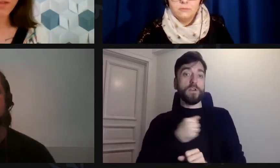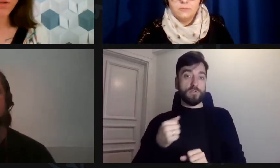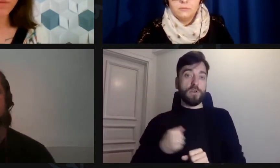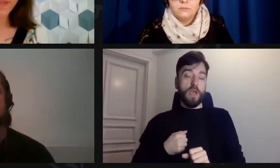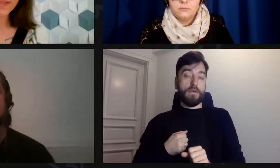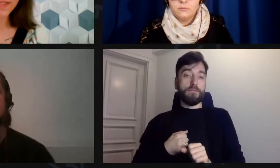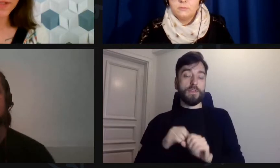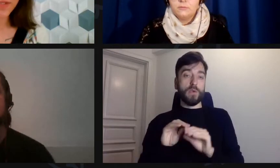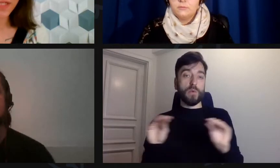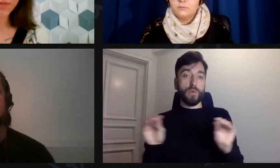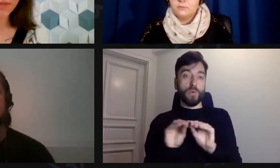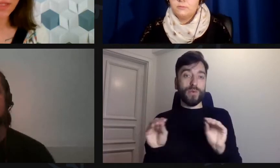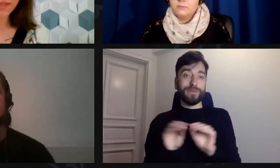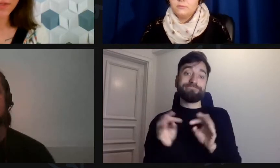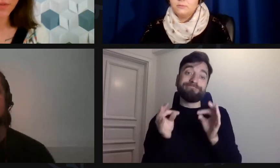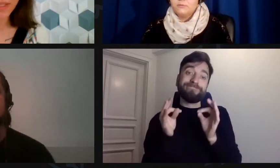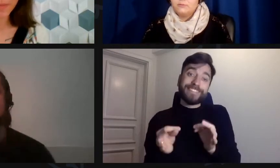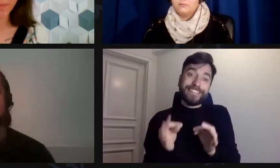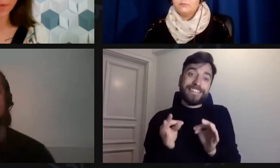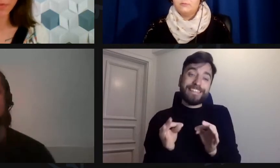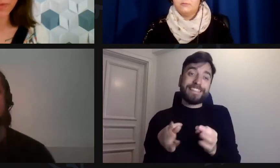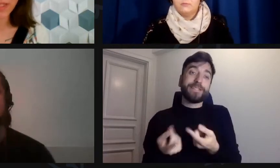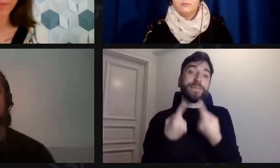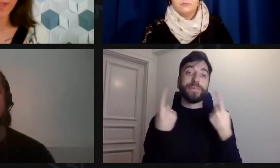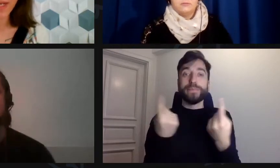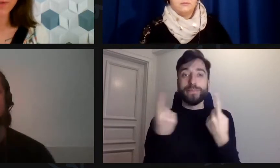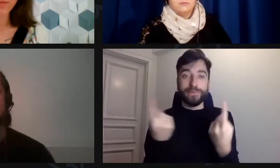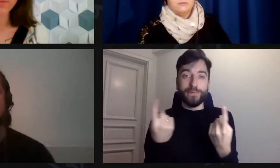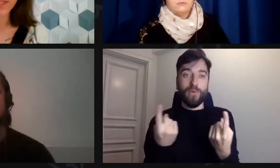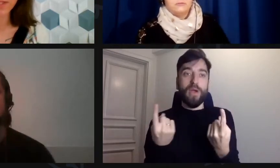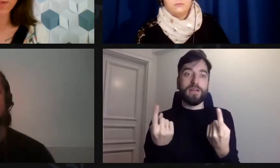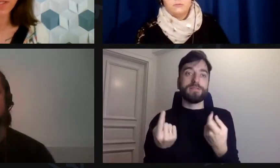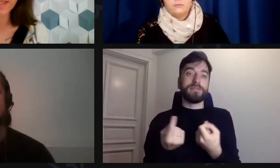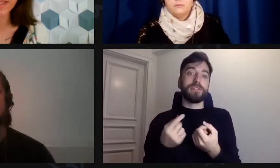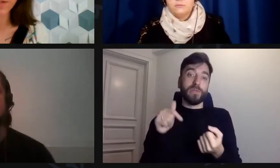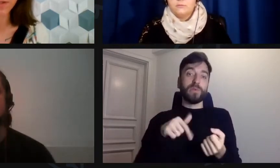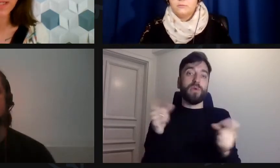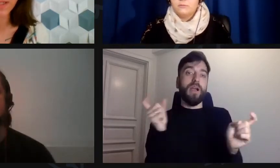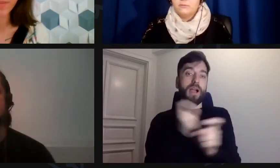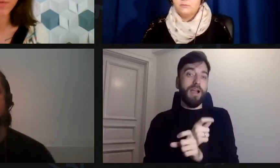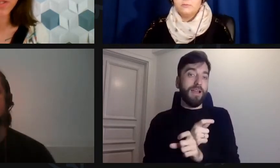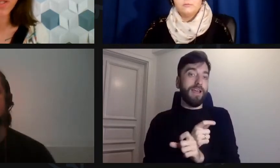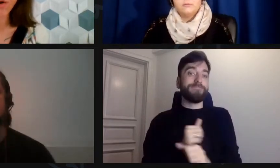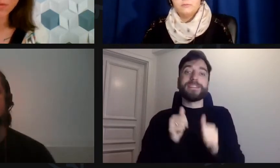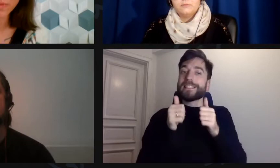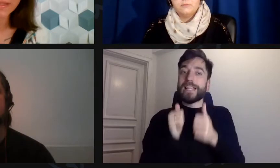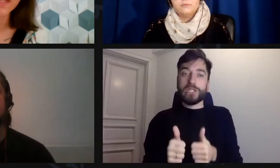Obecnie ze względu na sytuacje takie spotkanie stacjonarnie nie może się odbyć,